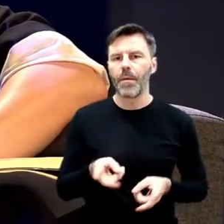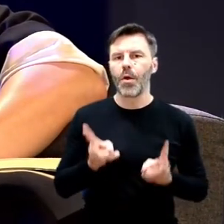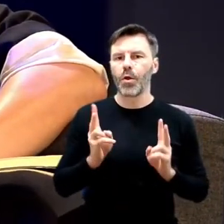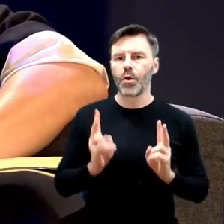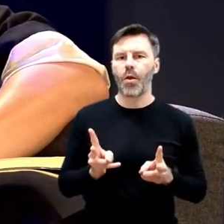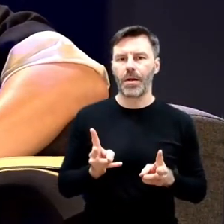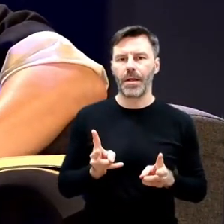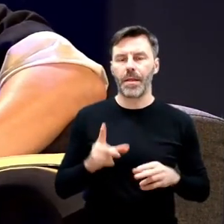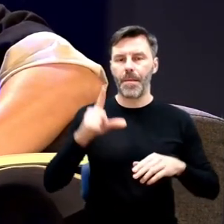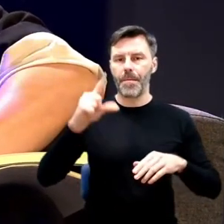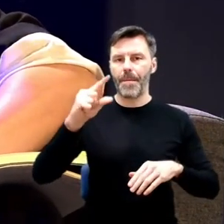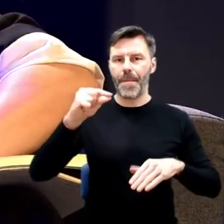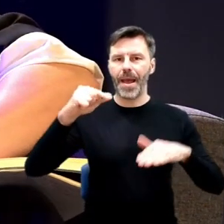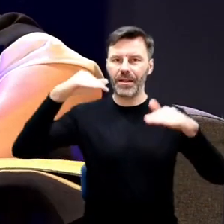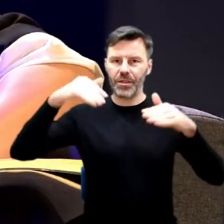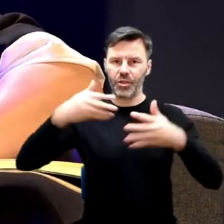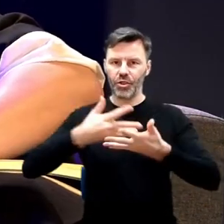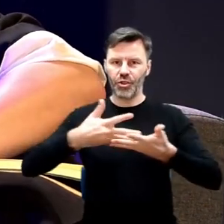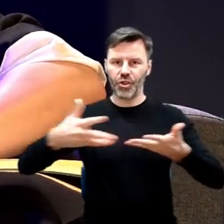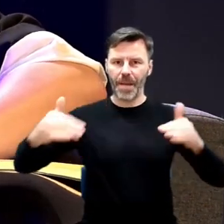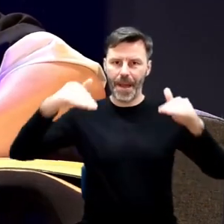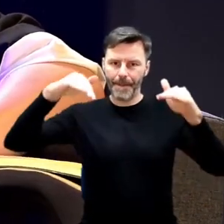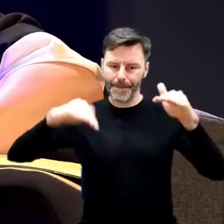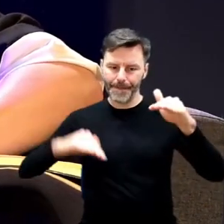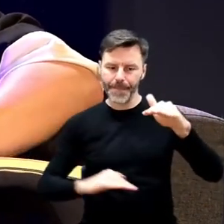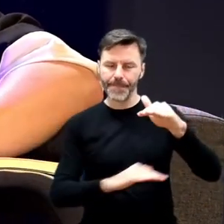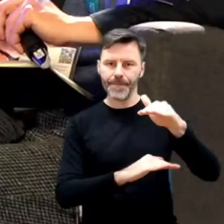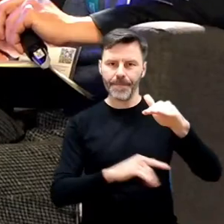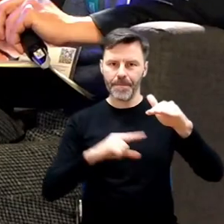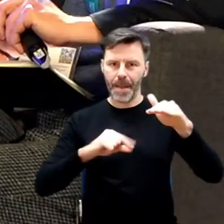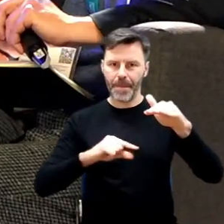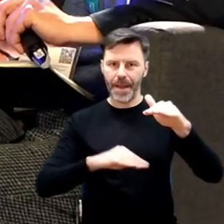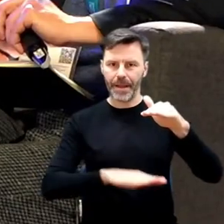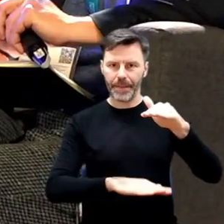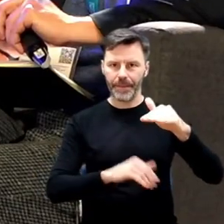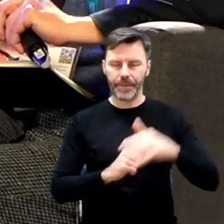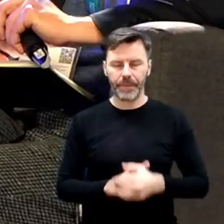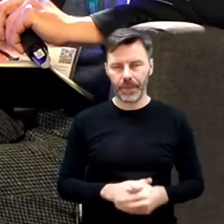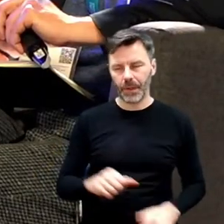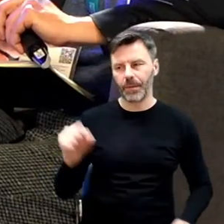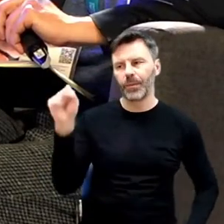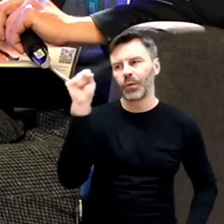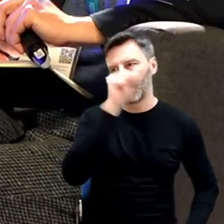o których oboje Panowie raczyli mówić. To jest absolutna bzdura, że wszystkie rozwiązanie